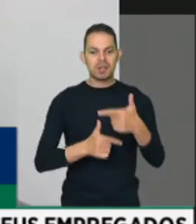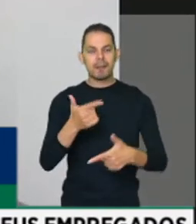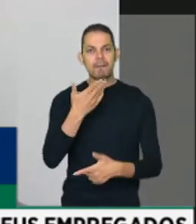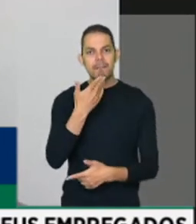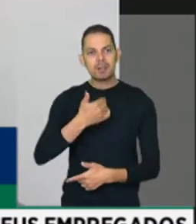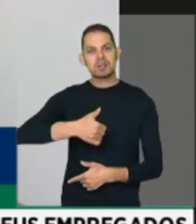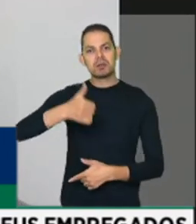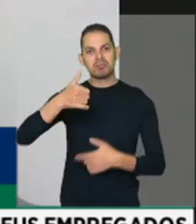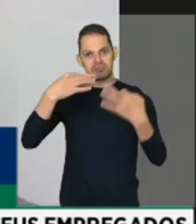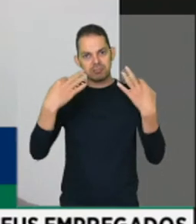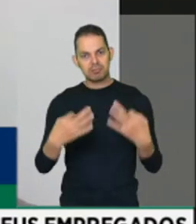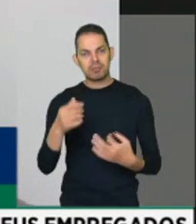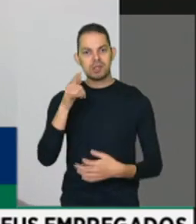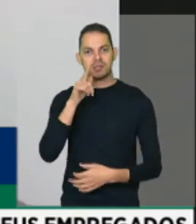MELHOR AS SUAS ATRIBUIÇÕES.